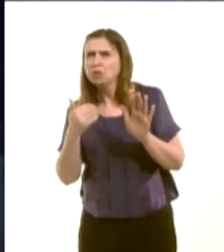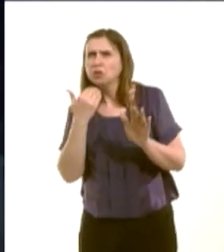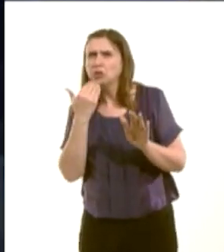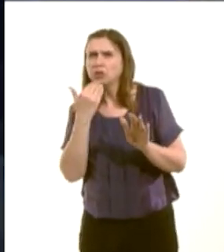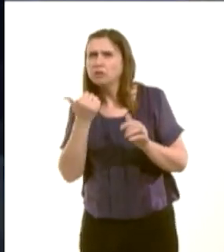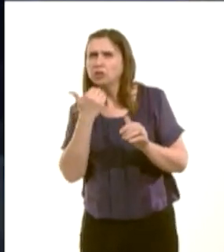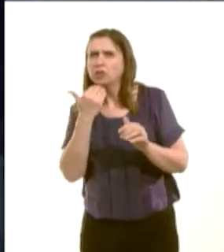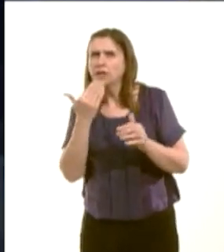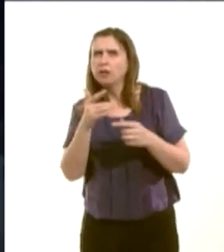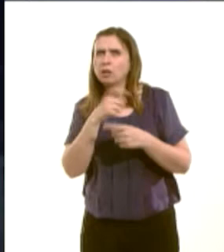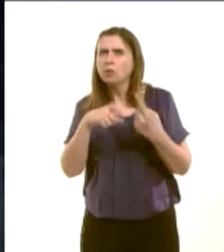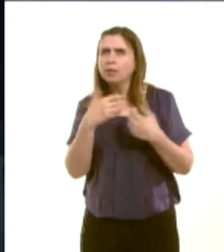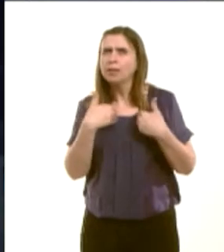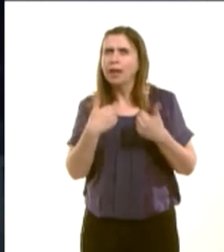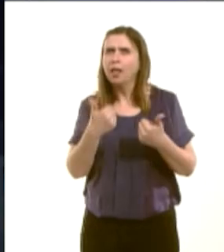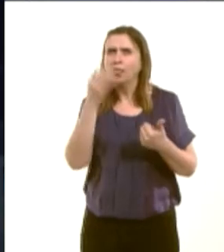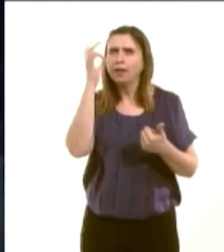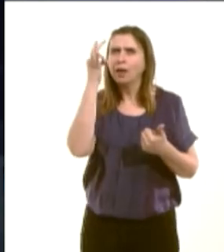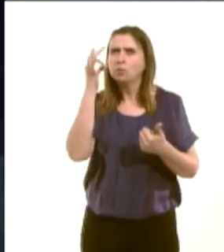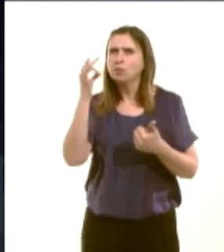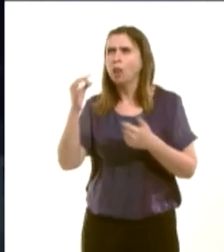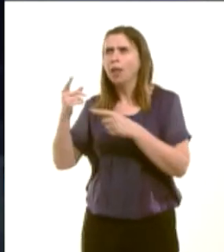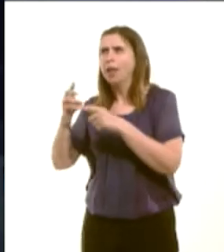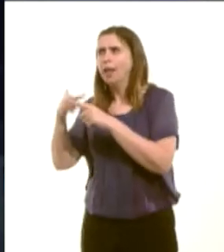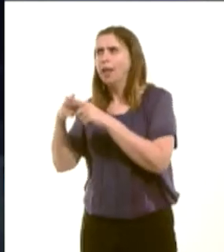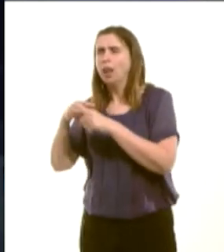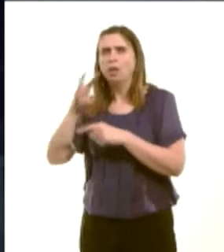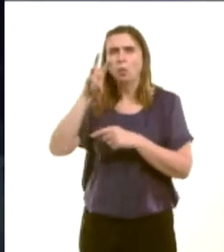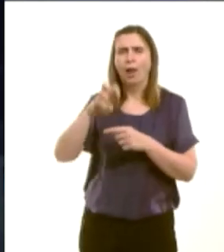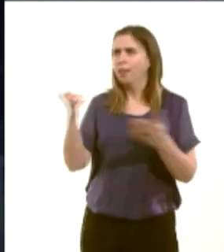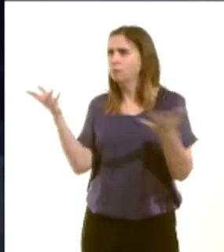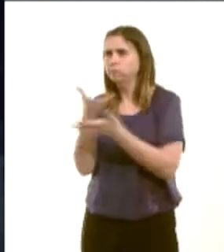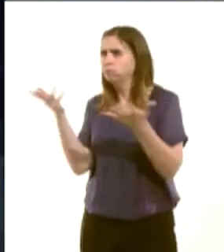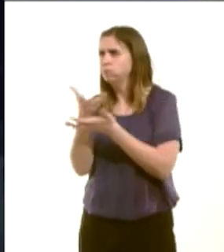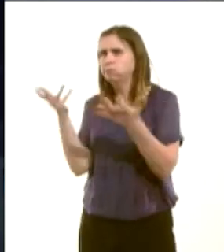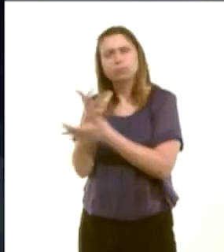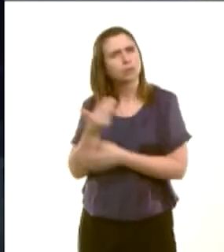a Lloegr ynghylch rhai oír newidiadau trawsffiniol, er enghraifft, gwasanaethau mamolaeth yn cael